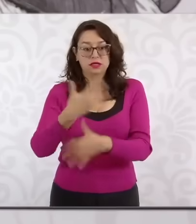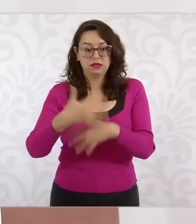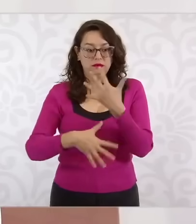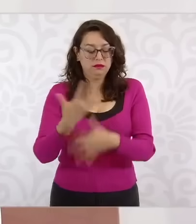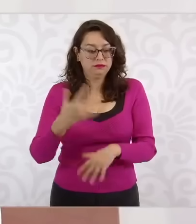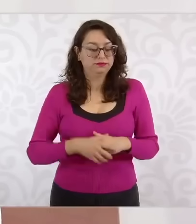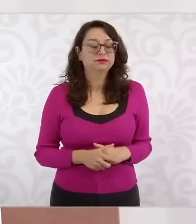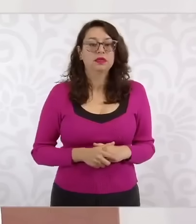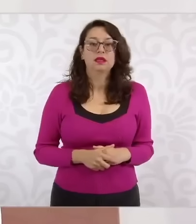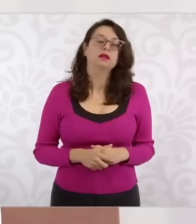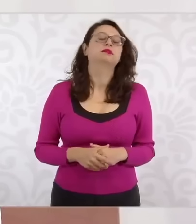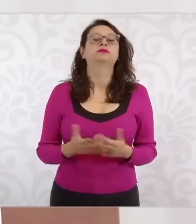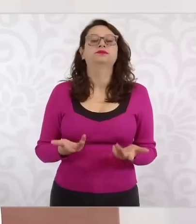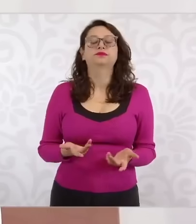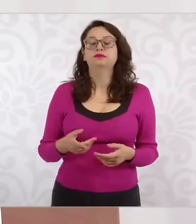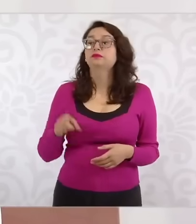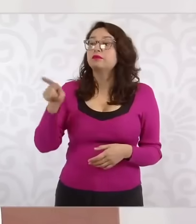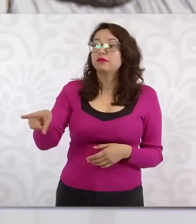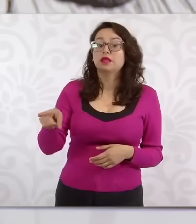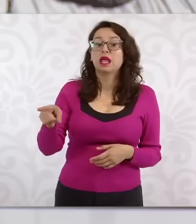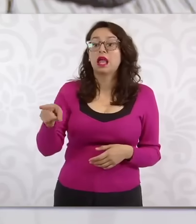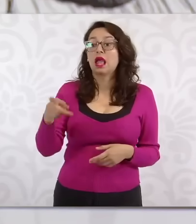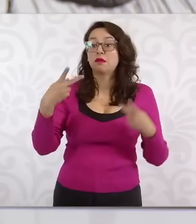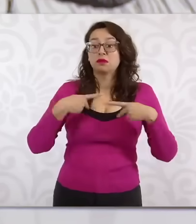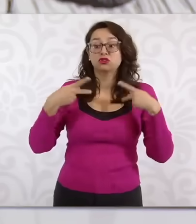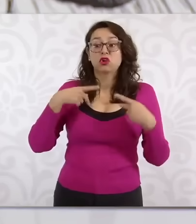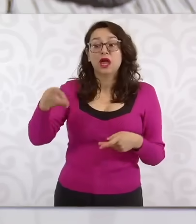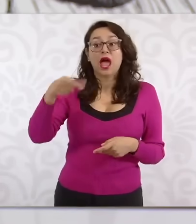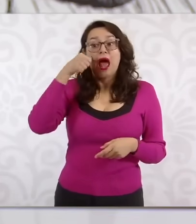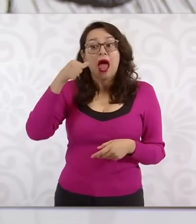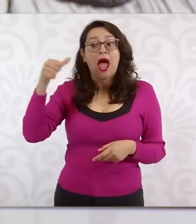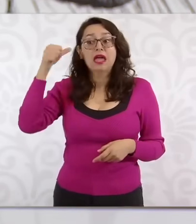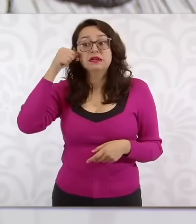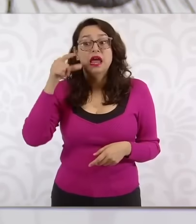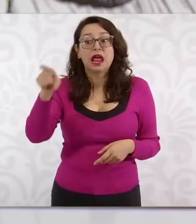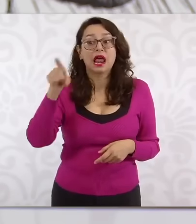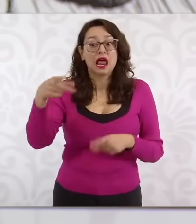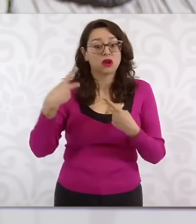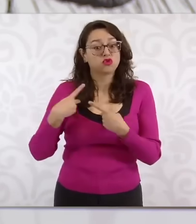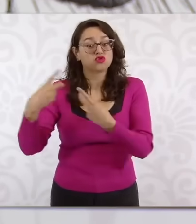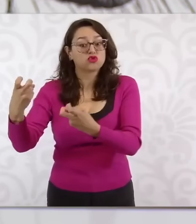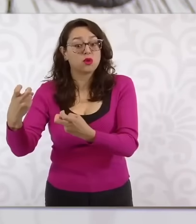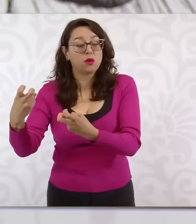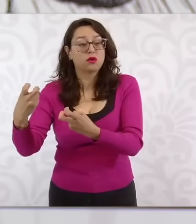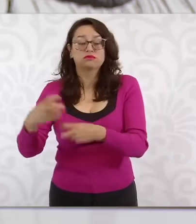"Esta persona ayer me robó la bolsa, el policía no la puede detener con nuestro sistema actual,